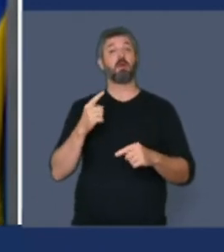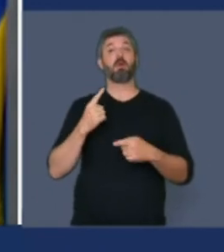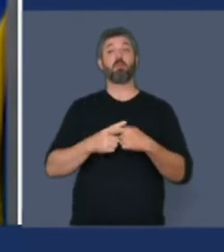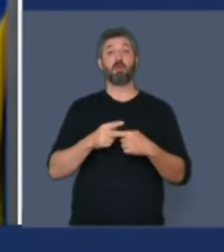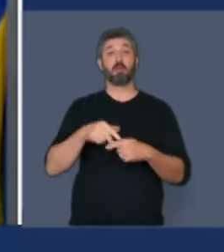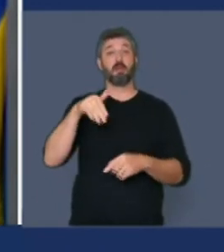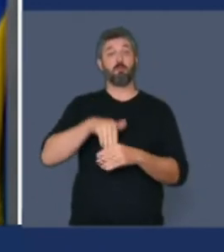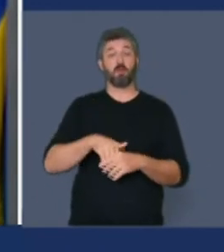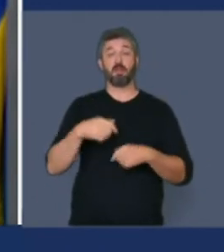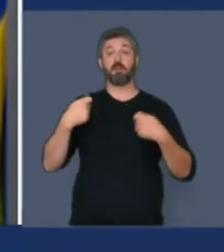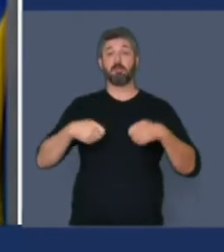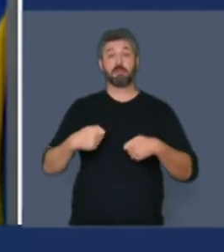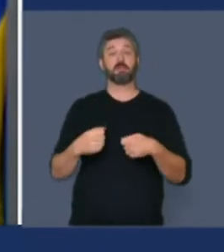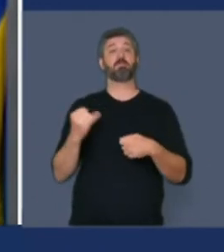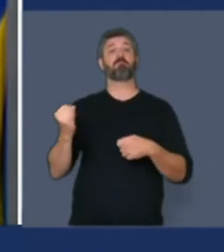DURANTE A CAMPANHA DE 2018. ONDE A POPULAÇÃO TINHA ISSO